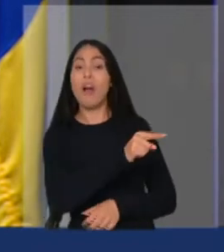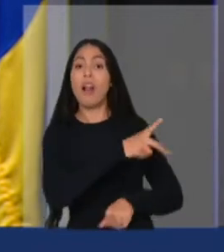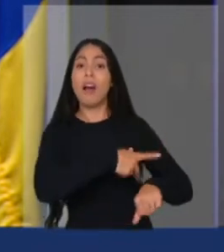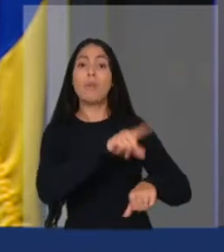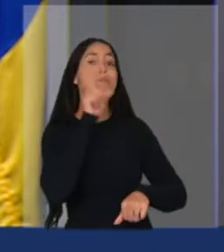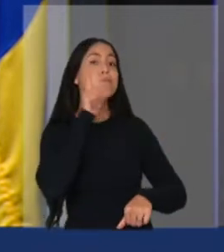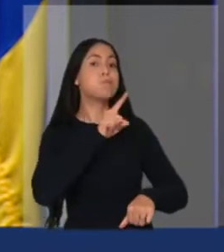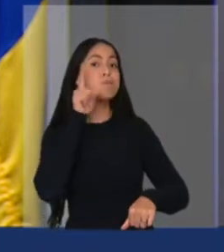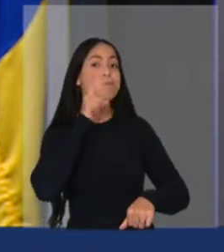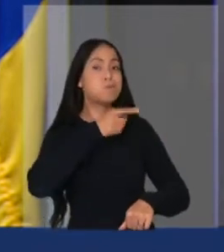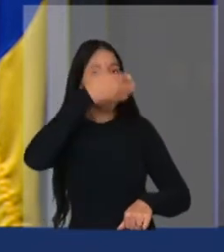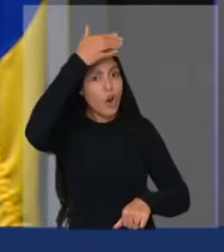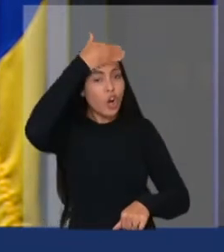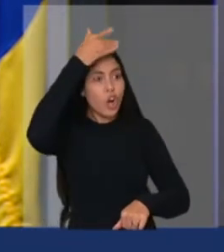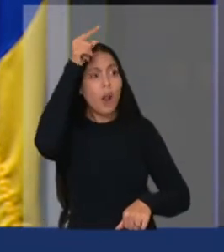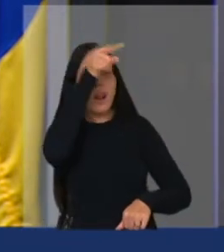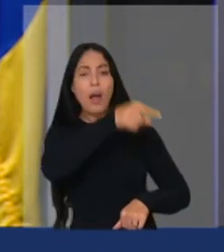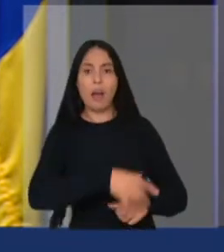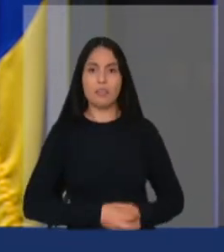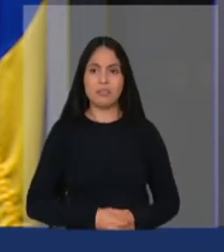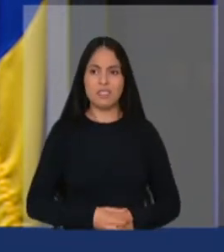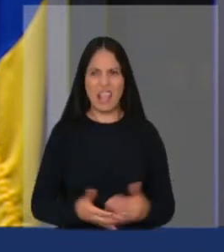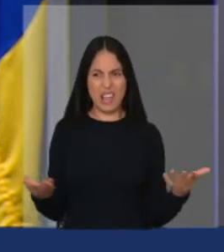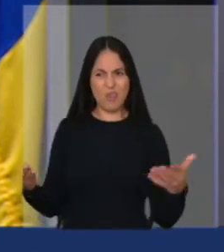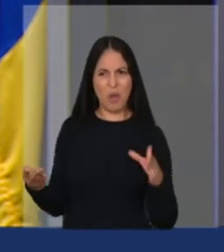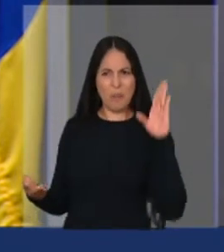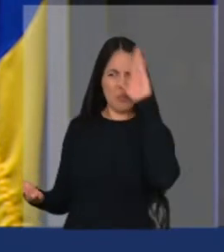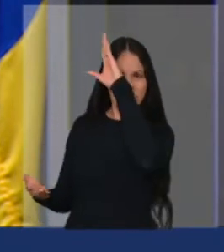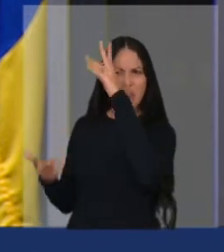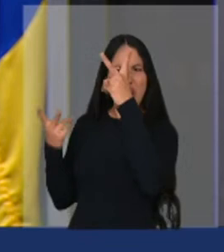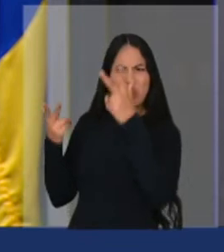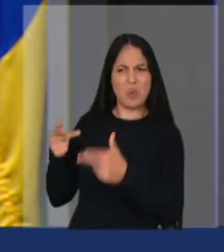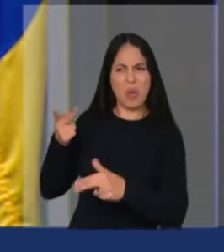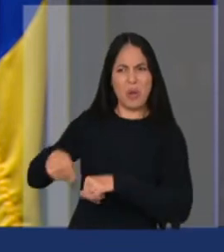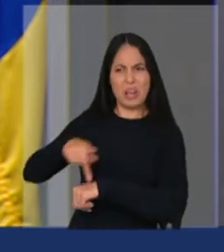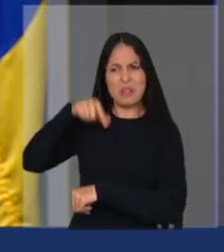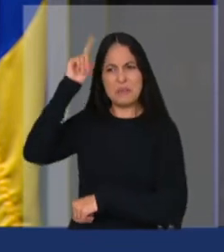HORAS NUMA LIVE MENTINDO, E É PRECISO O PRESIDENTE DO TSE ESTAR NAS REDES SOCIAIS,